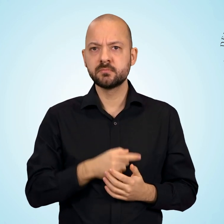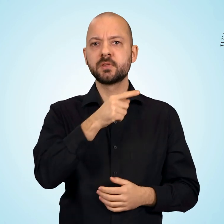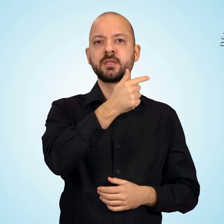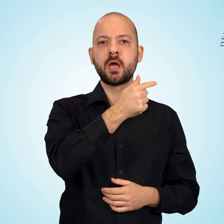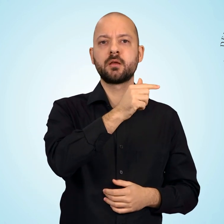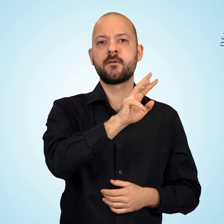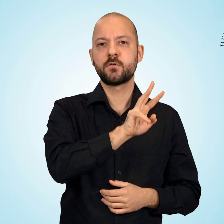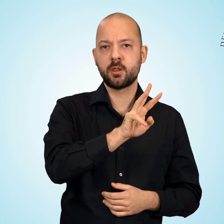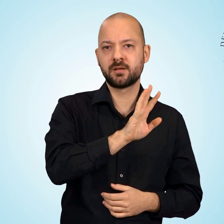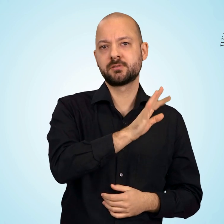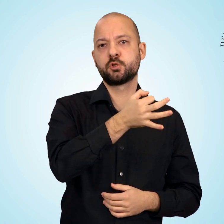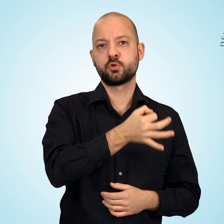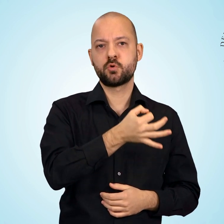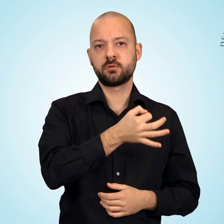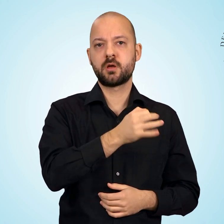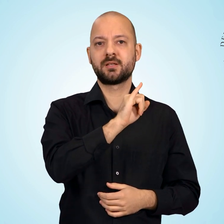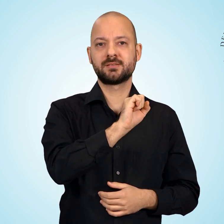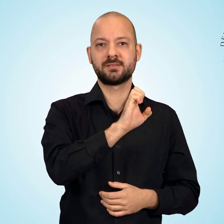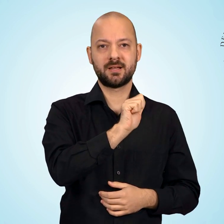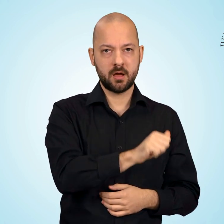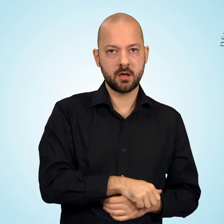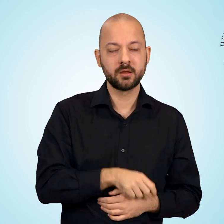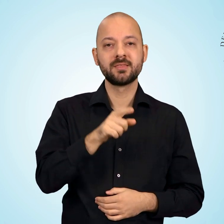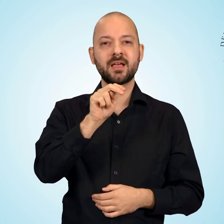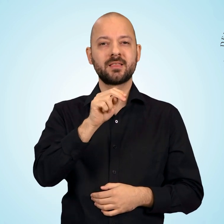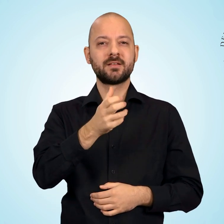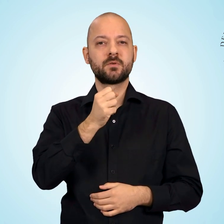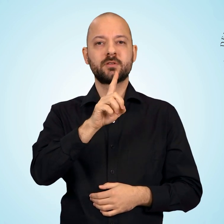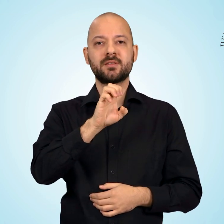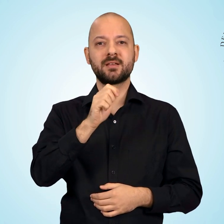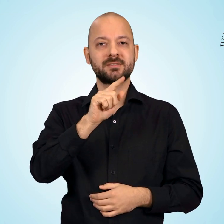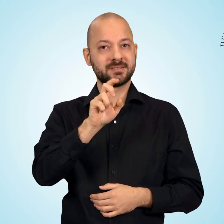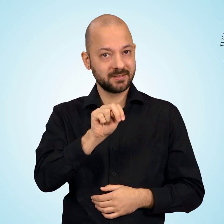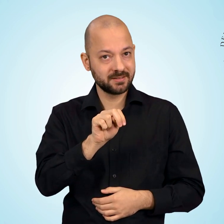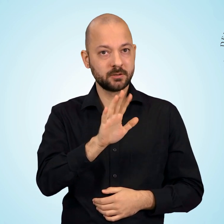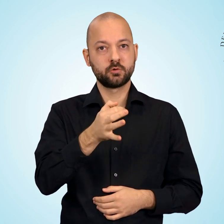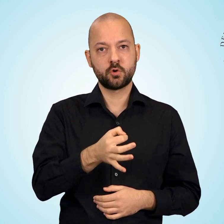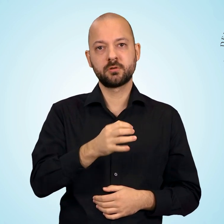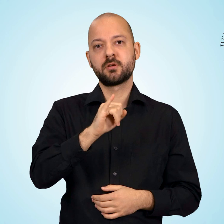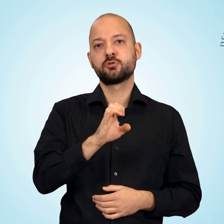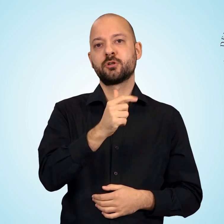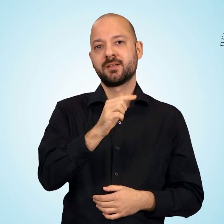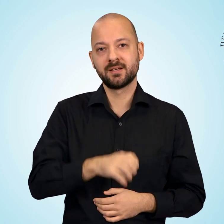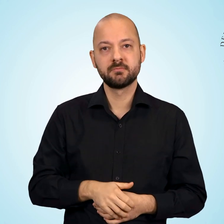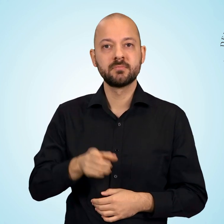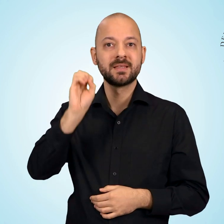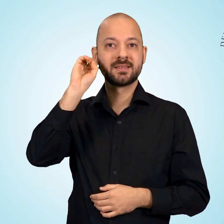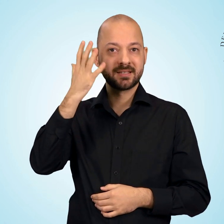Tanja Wolters mit ihrer Tochter Isea, Nadine von Deetzen mit ihrer Tochter Jette,